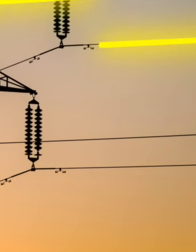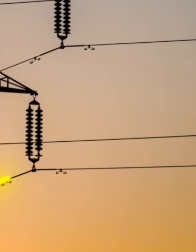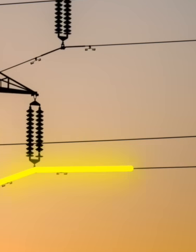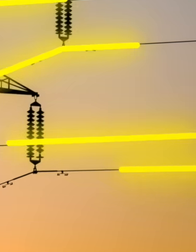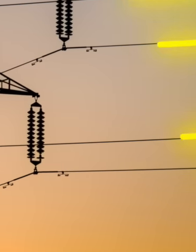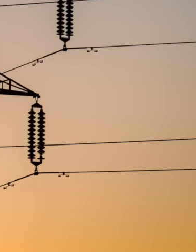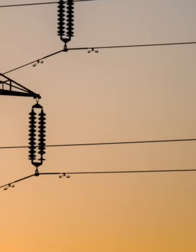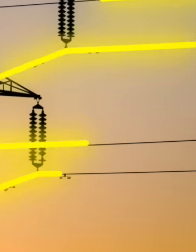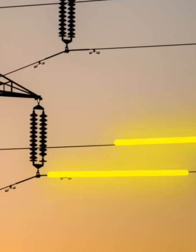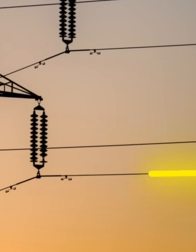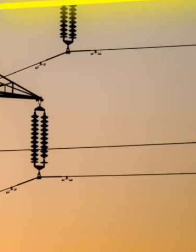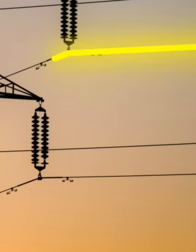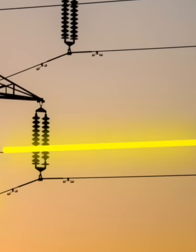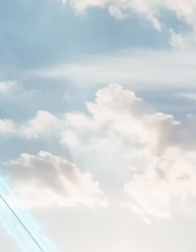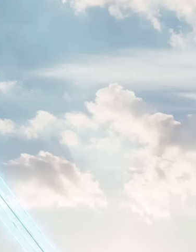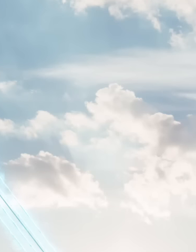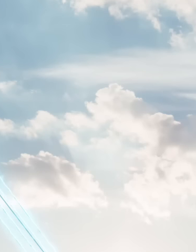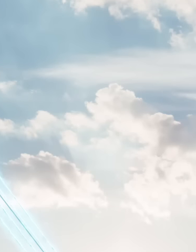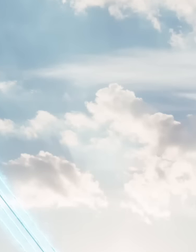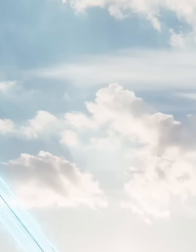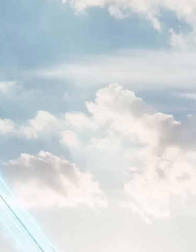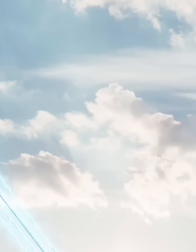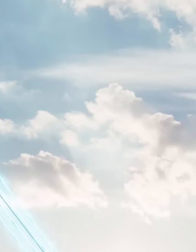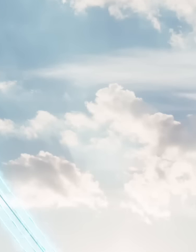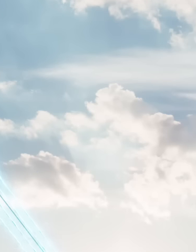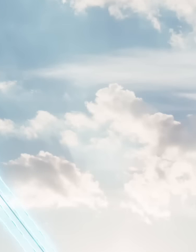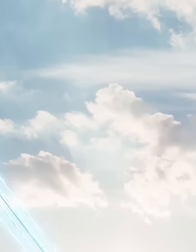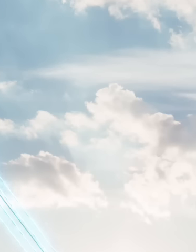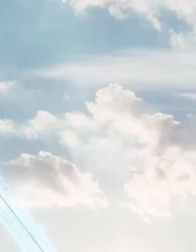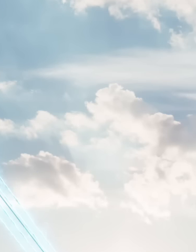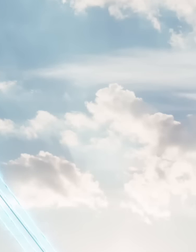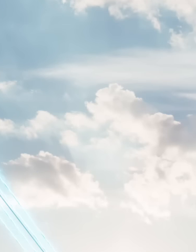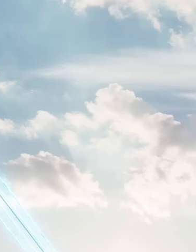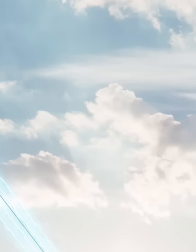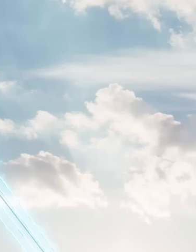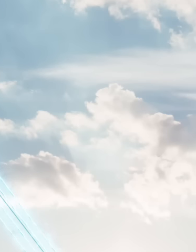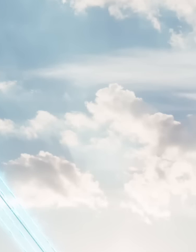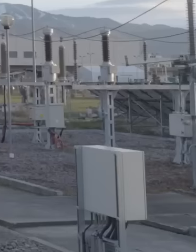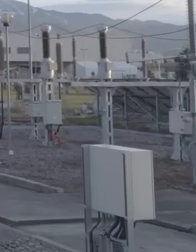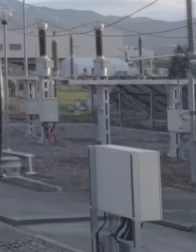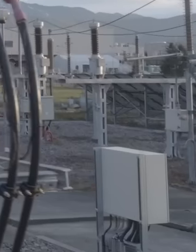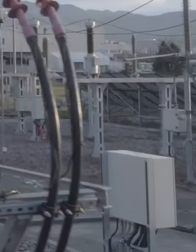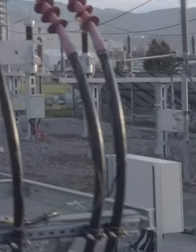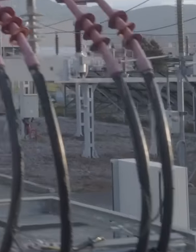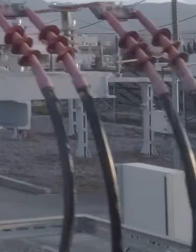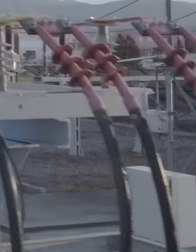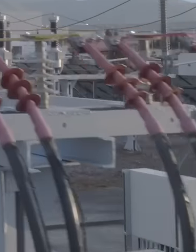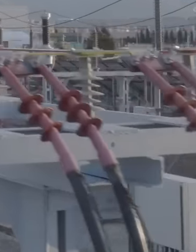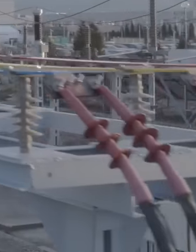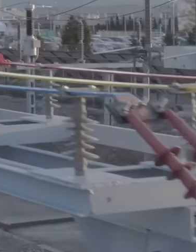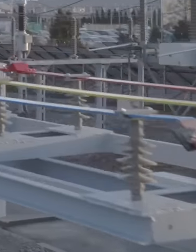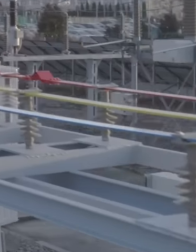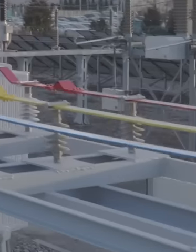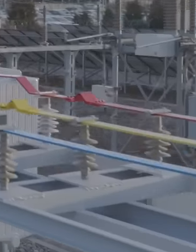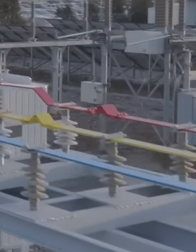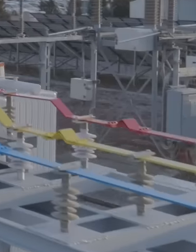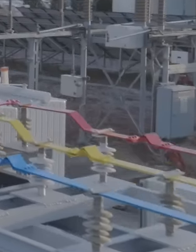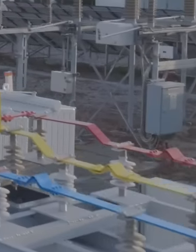incluyendo la construcción de 635 km circuito de nuevas líneas y 524 subestaciones eléctricas.